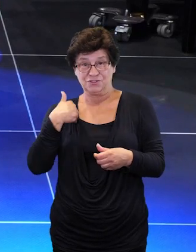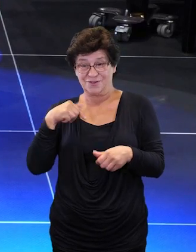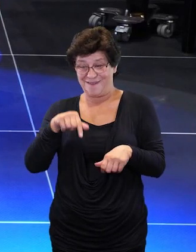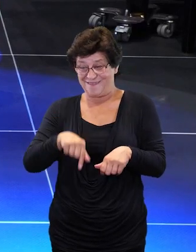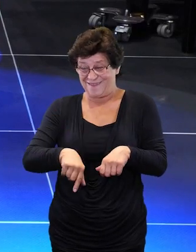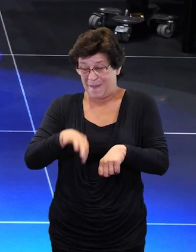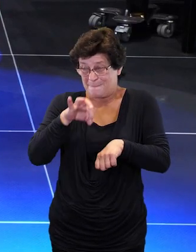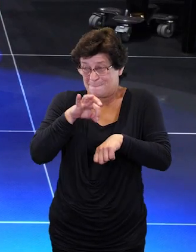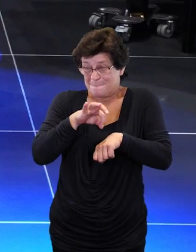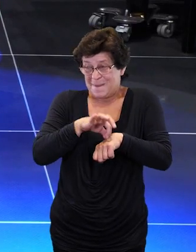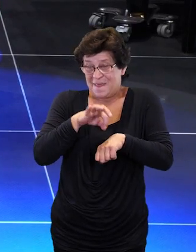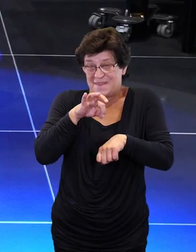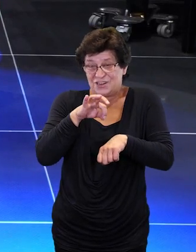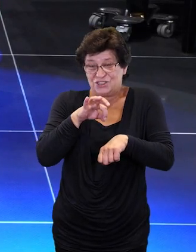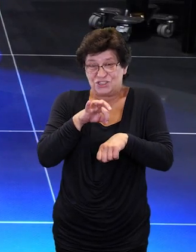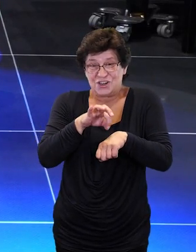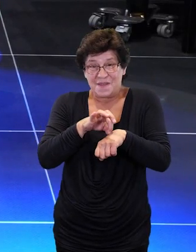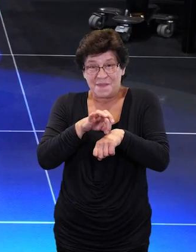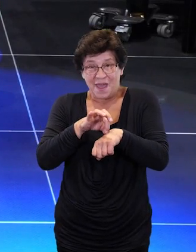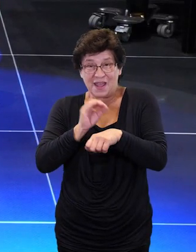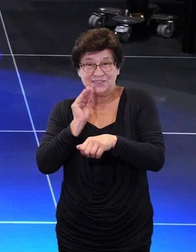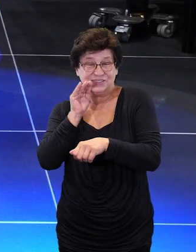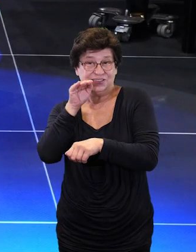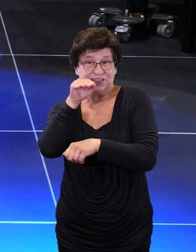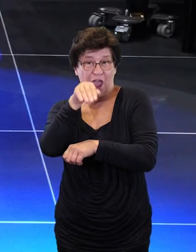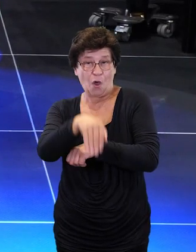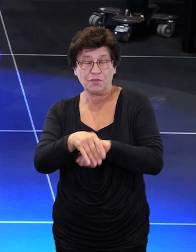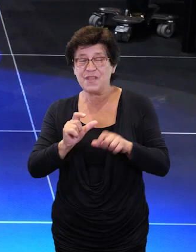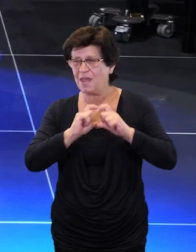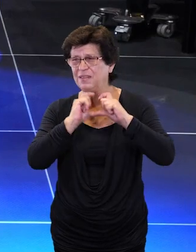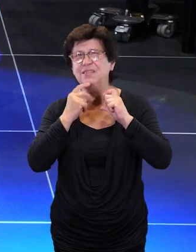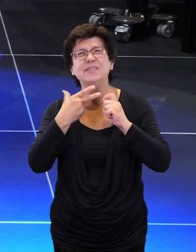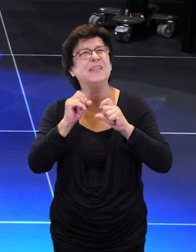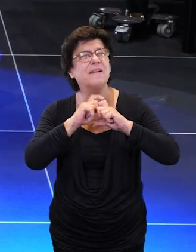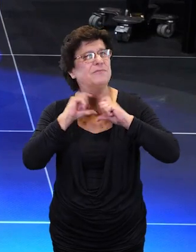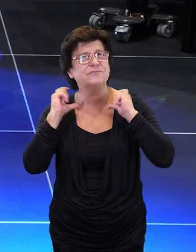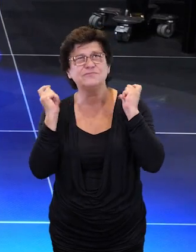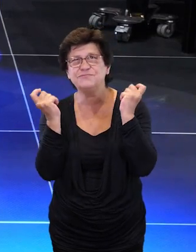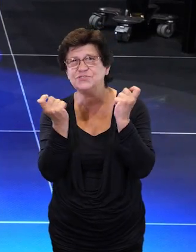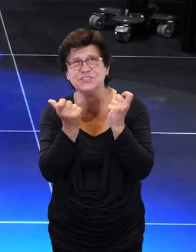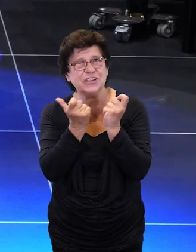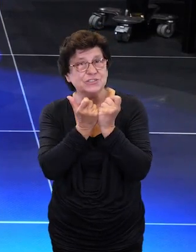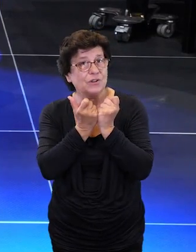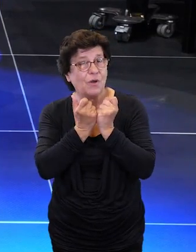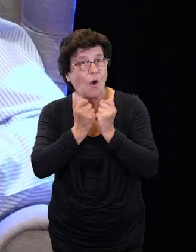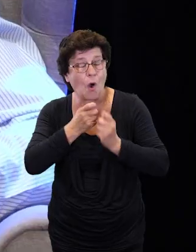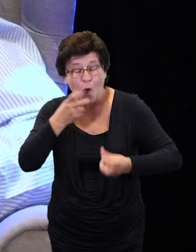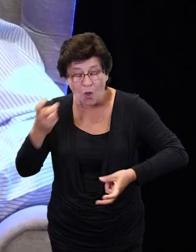zachodnia, jeszcze nie wszystkie rzeczy zweryfikowała, może nie do końca też odkryła, i nadejdą czasy,